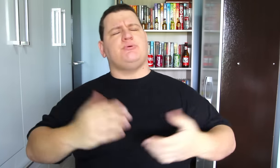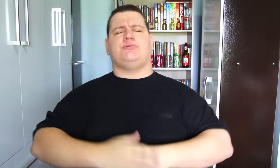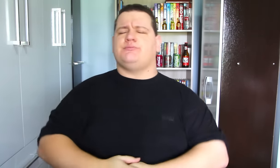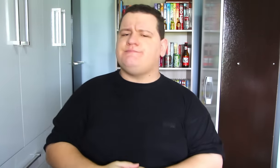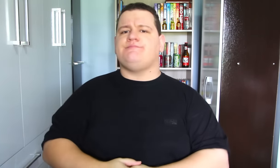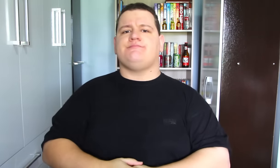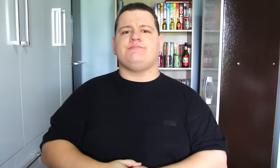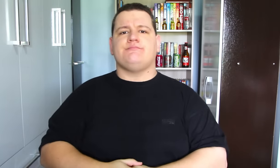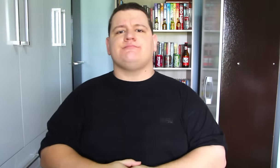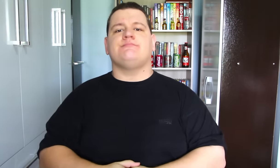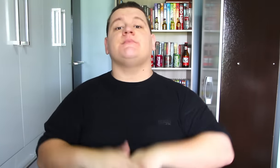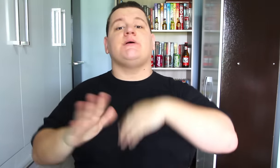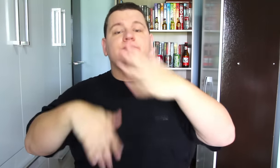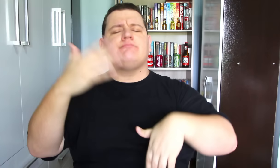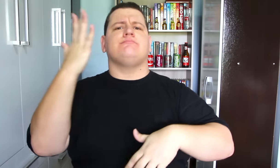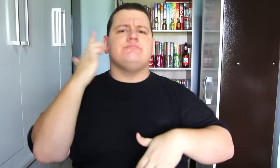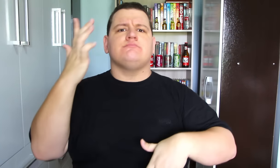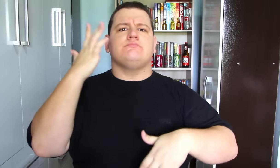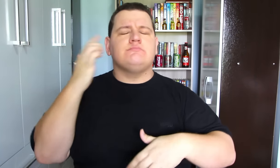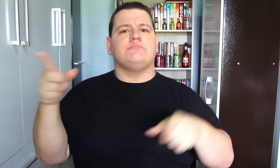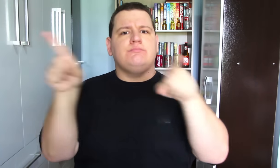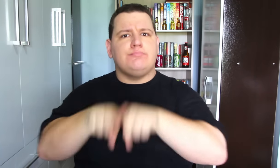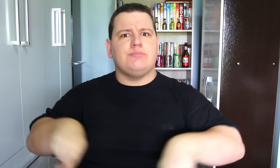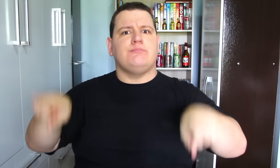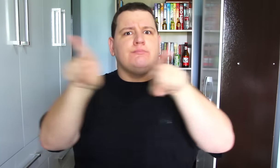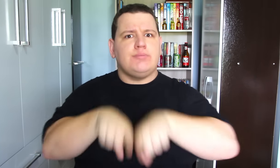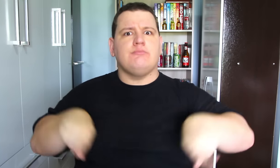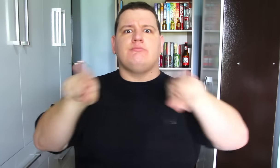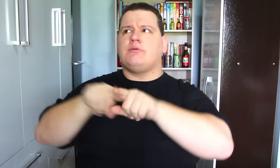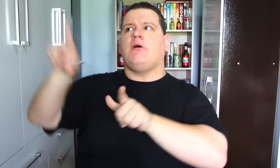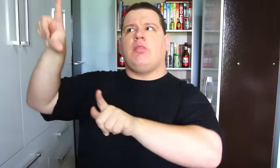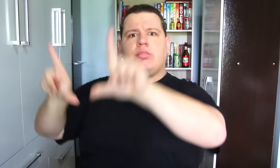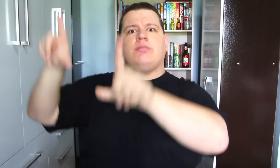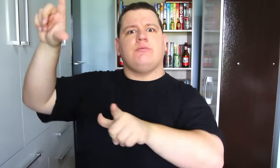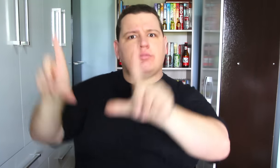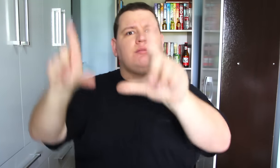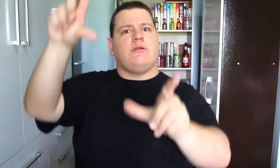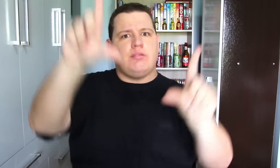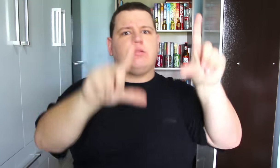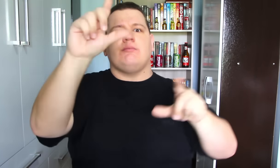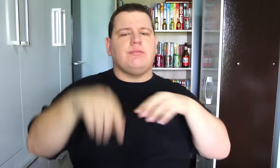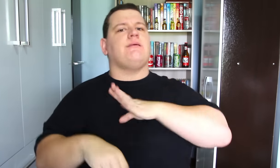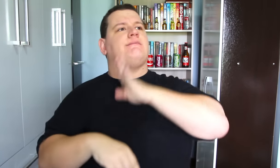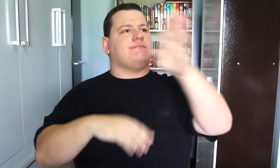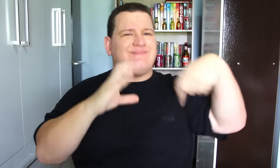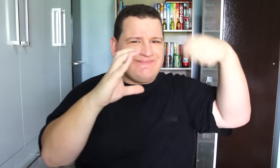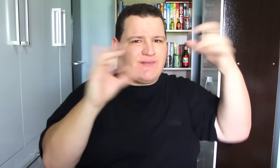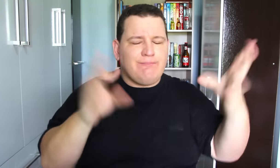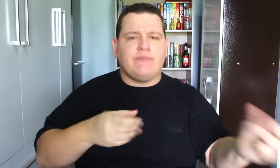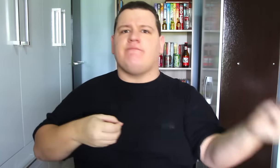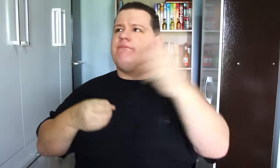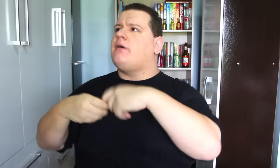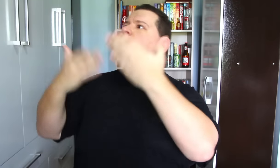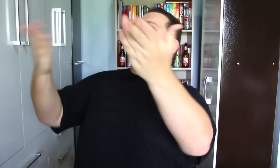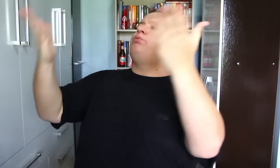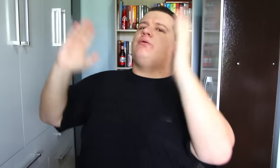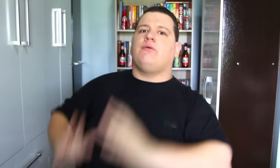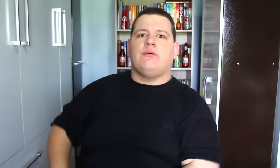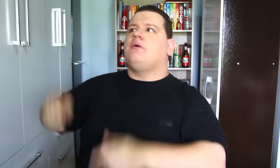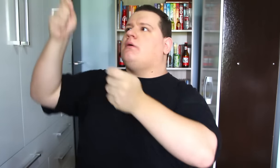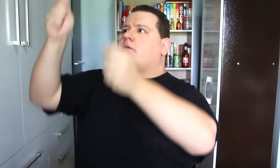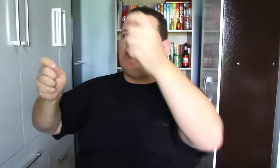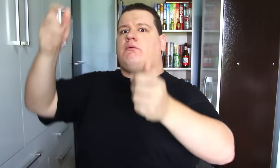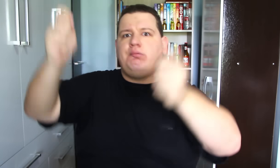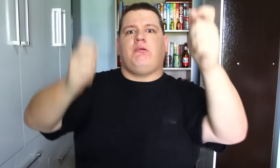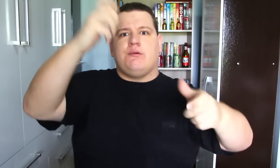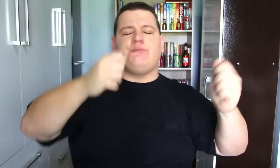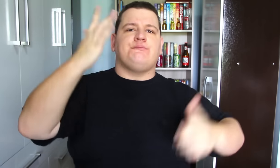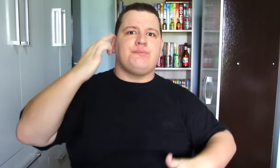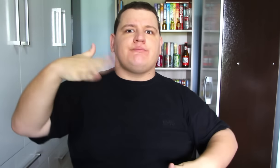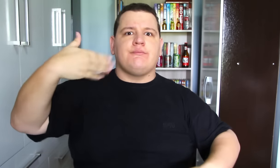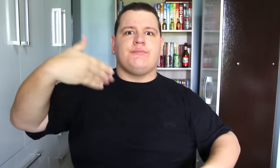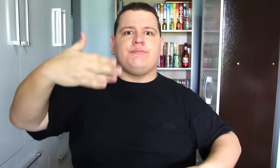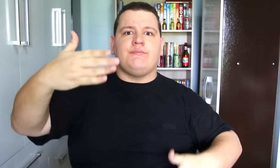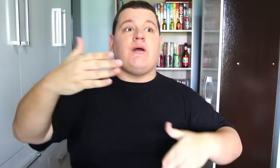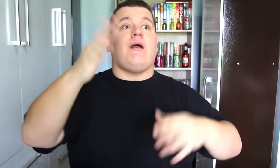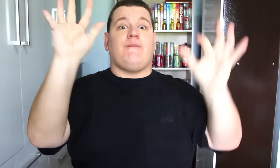Todos os dias acontecia sempre a mesma coisa e ela os arrumava.